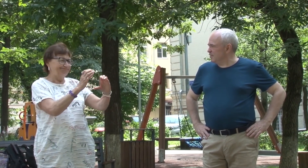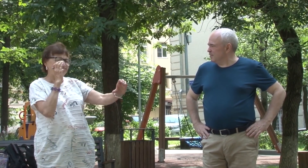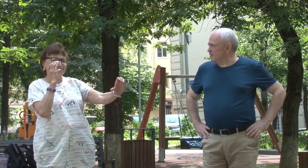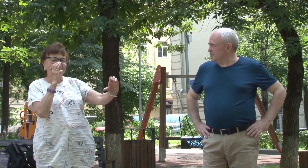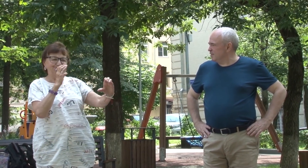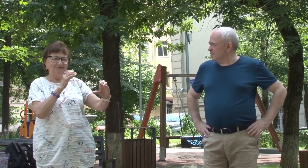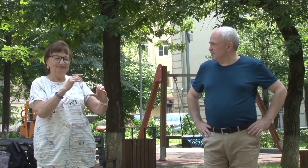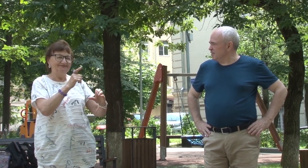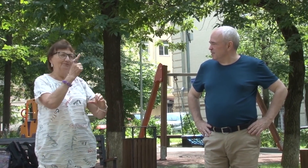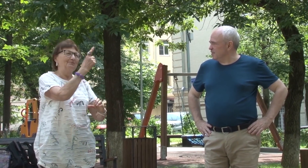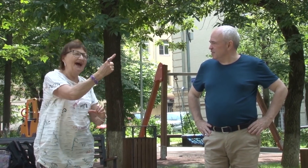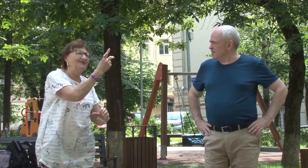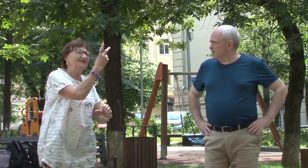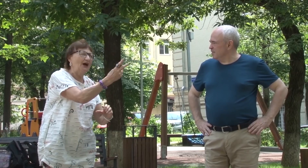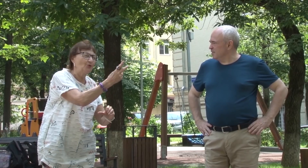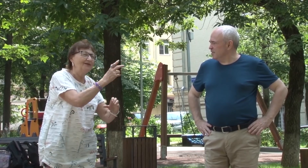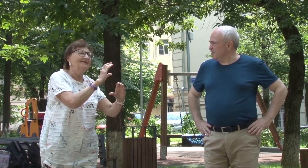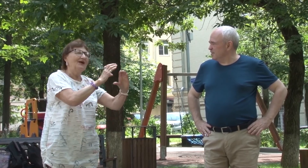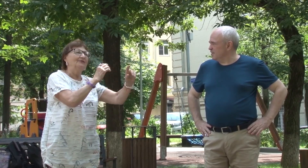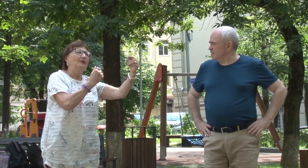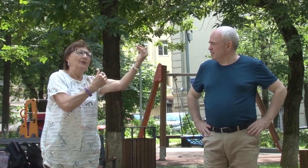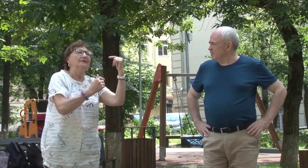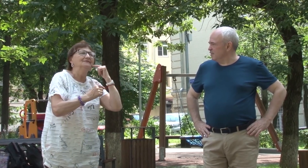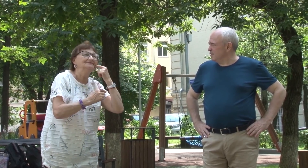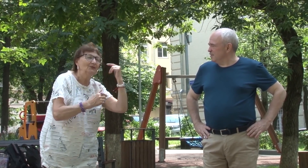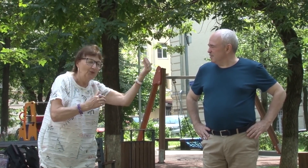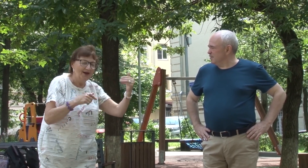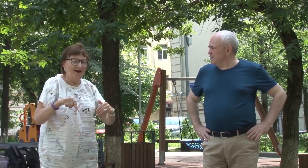В первом и втором вагонах торговала Нина Михеева,